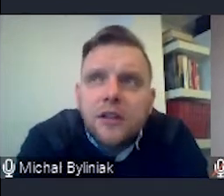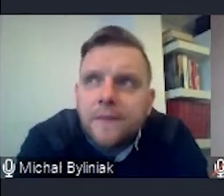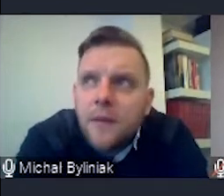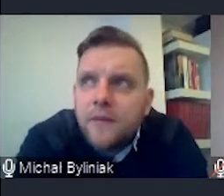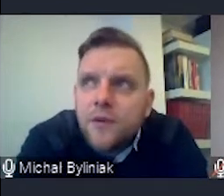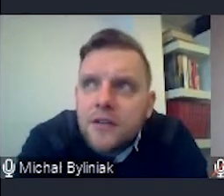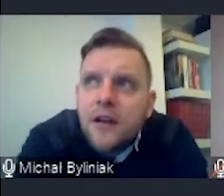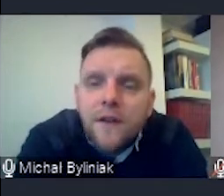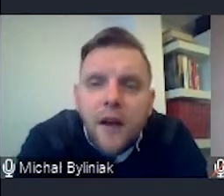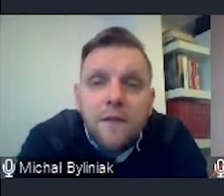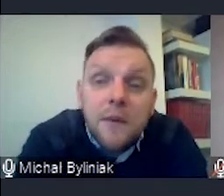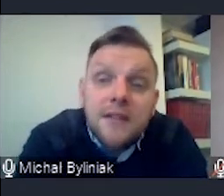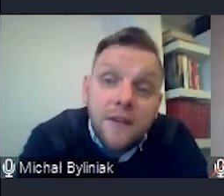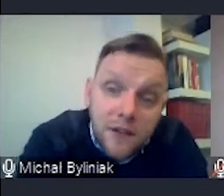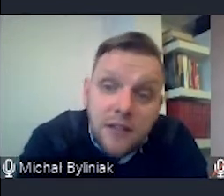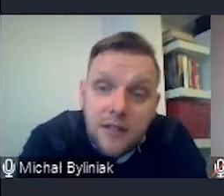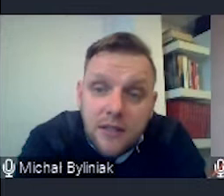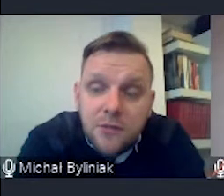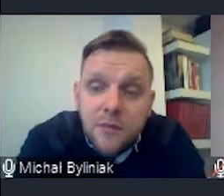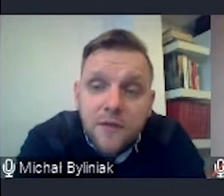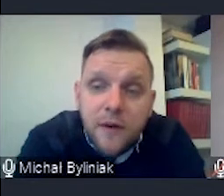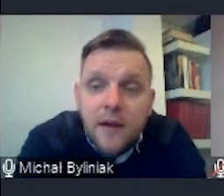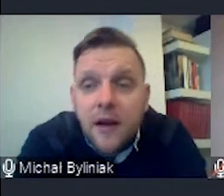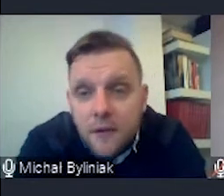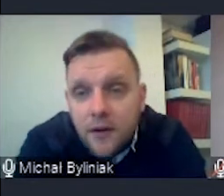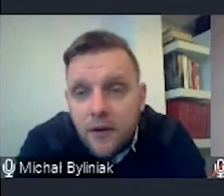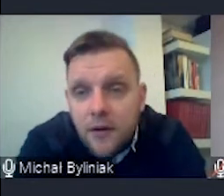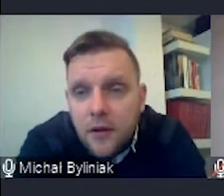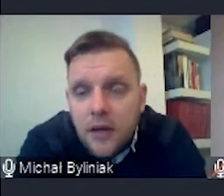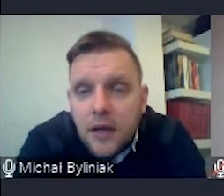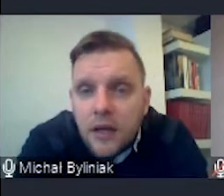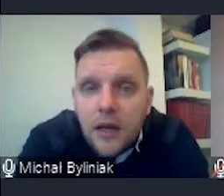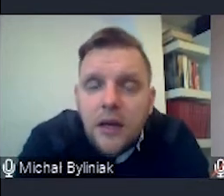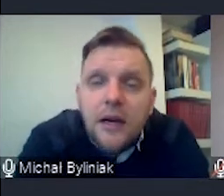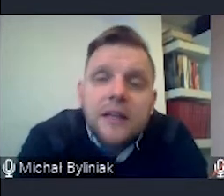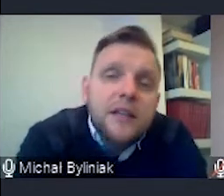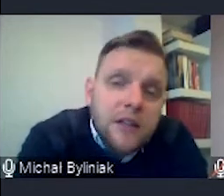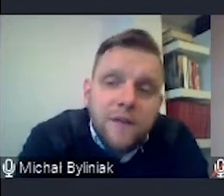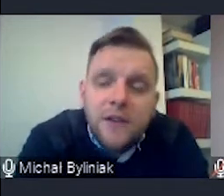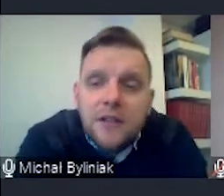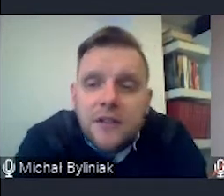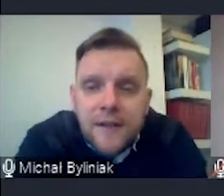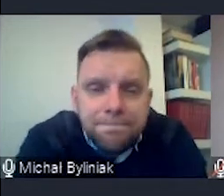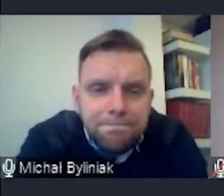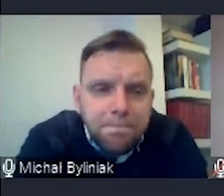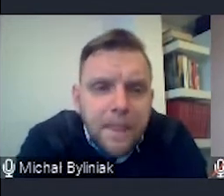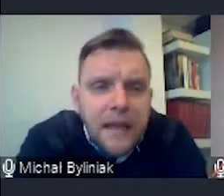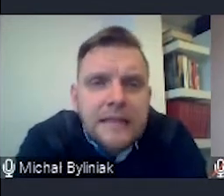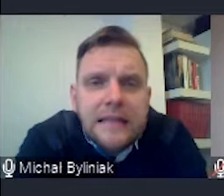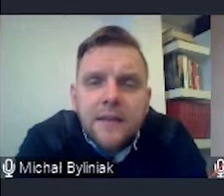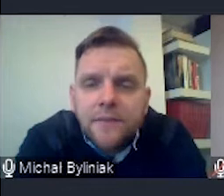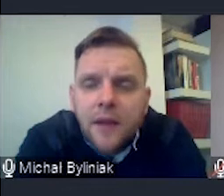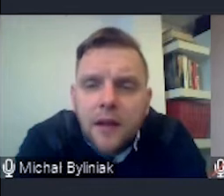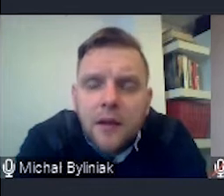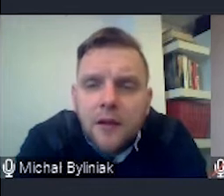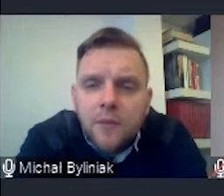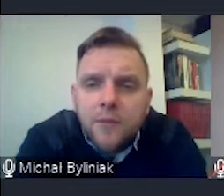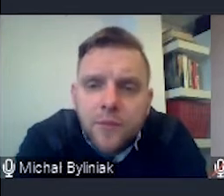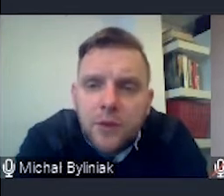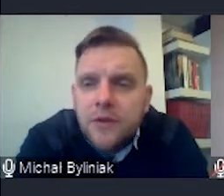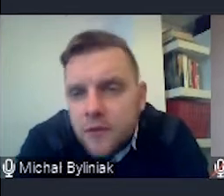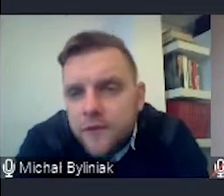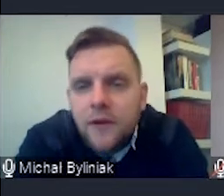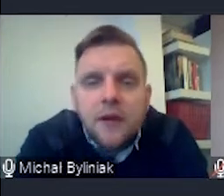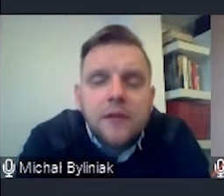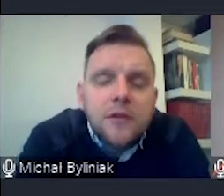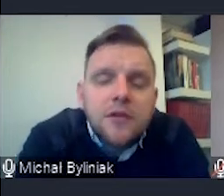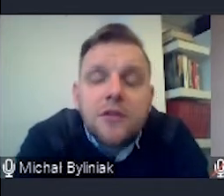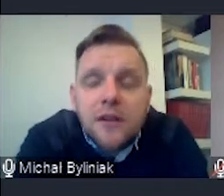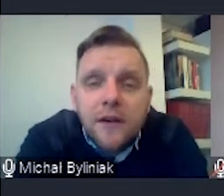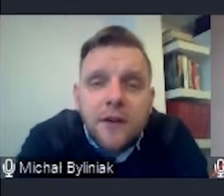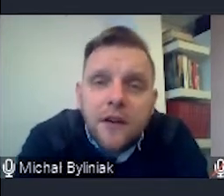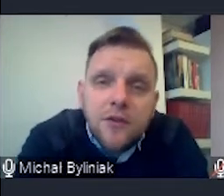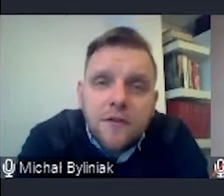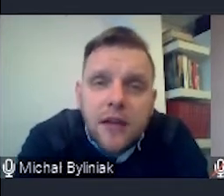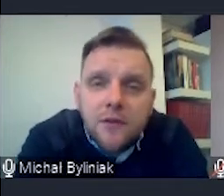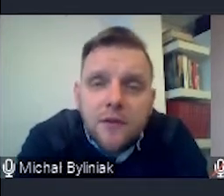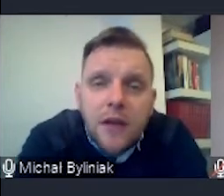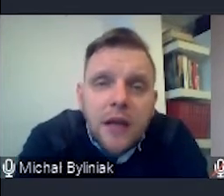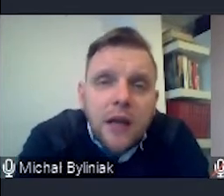i pewną rezerwę wobec definicji z przepisów prawa krajowego i definicji z przepisów dotyczących kwalifikowalności wydatków,